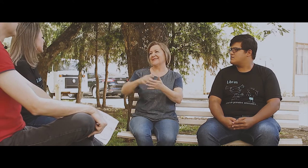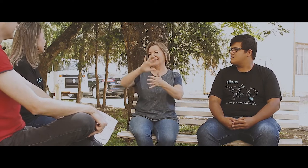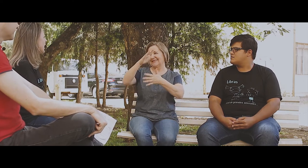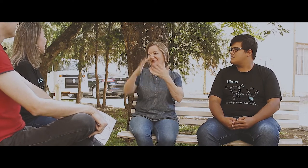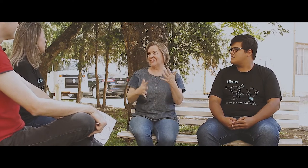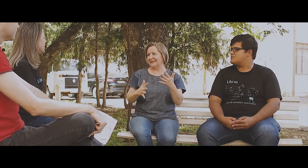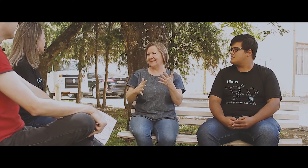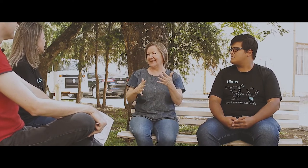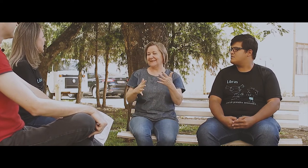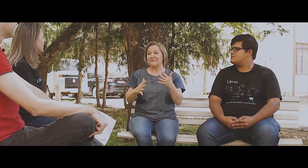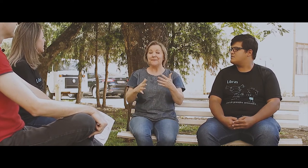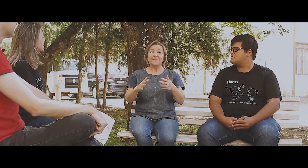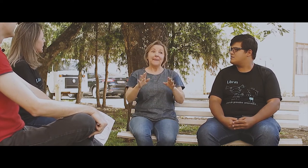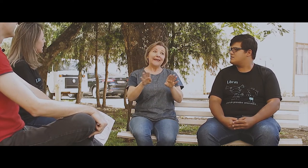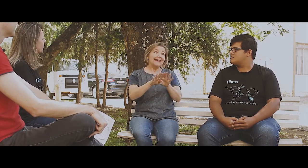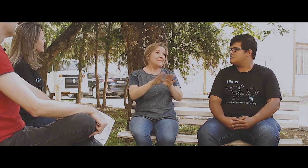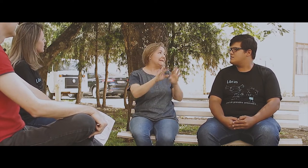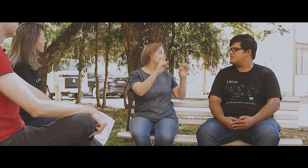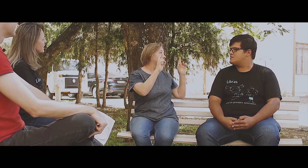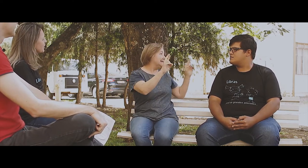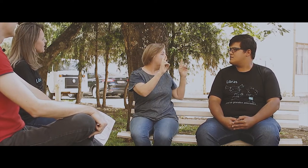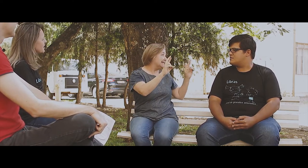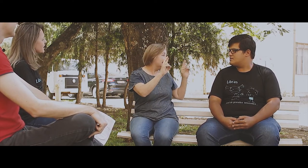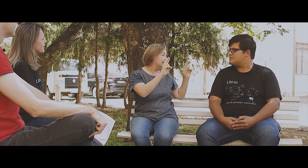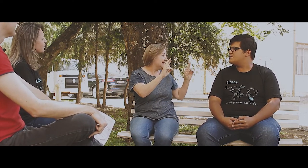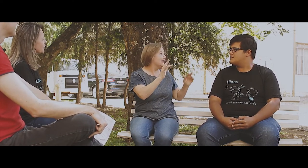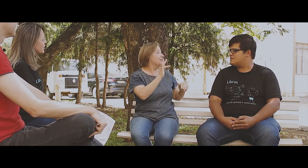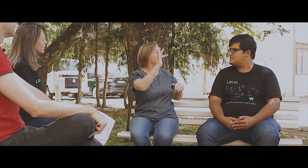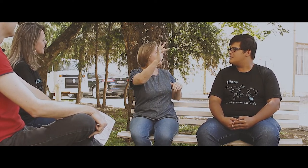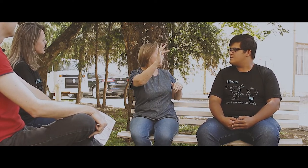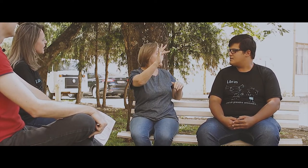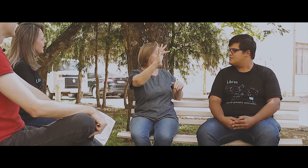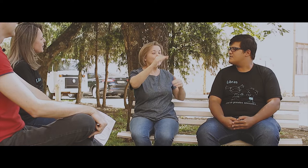intérpretes né de Libras, nós temos essas informações.